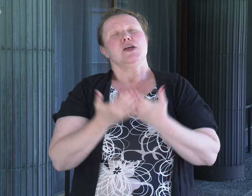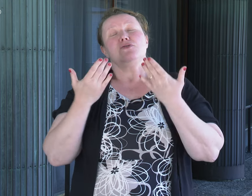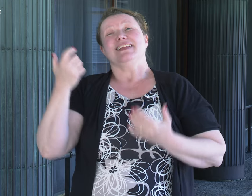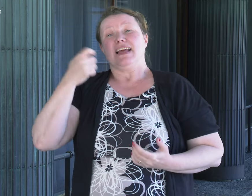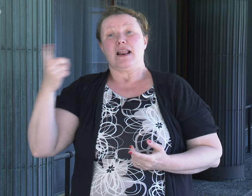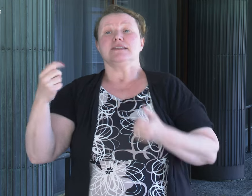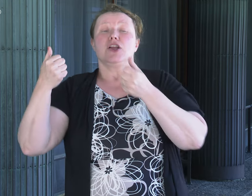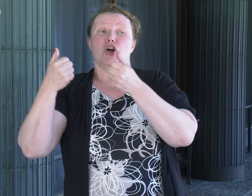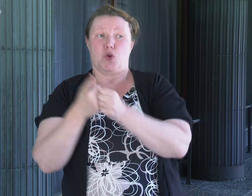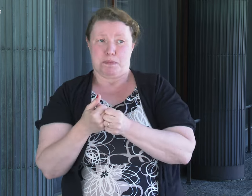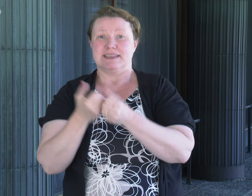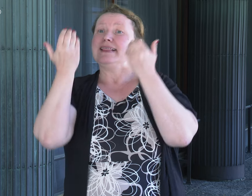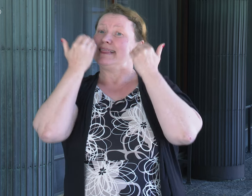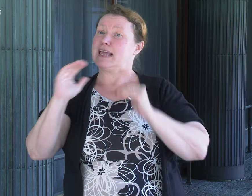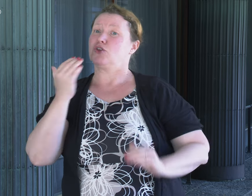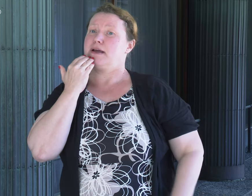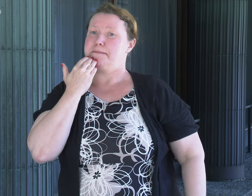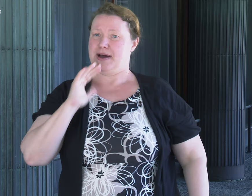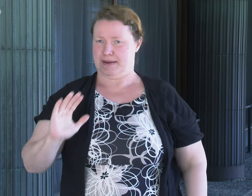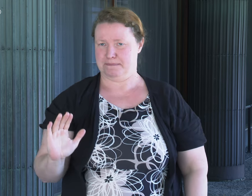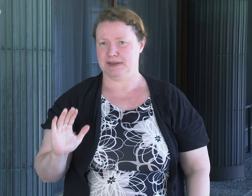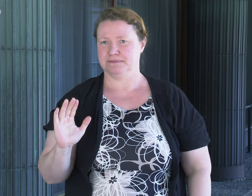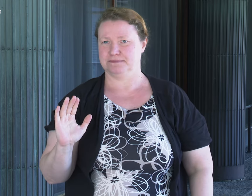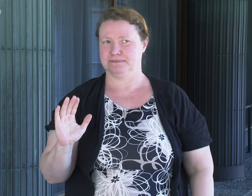Kela lupasi nyt tiedottaa paremmin.